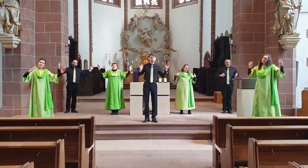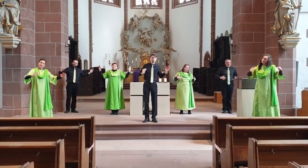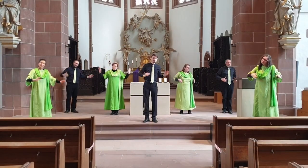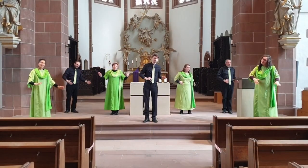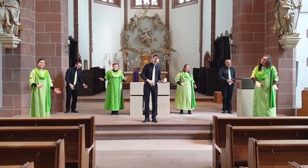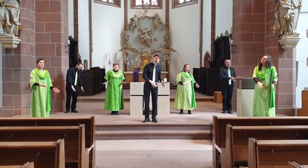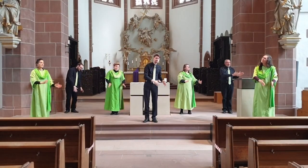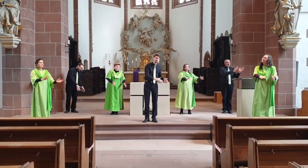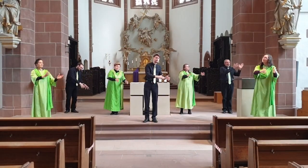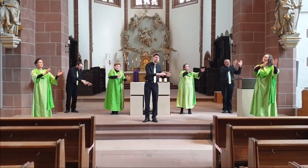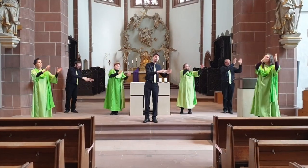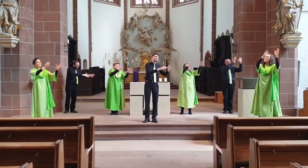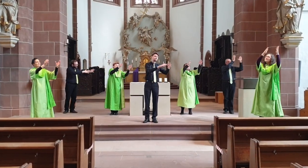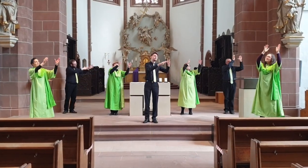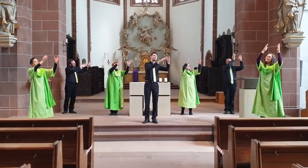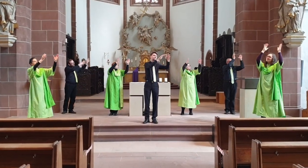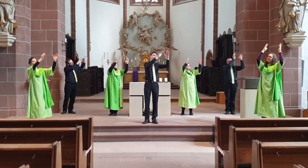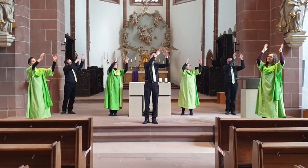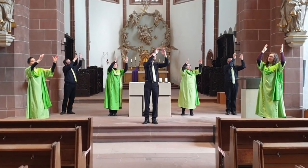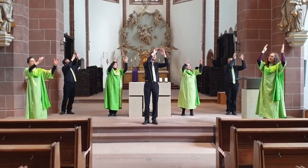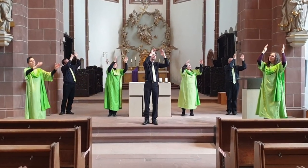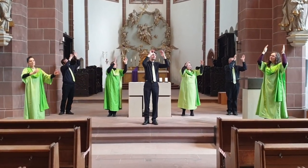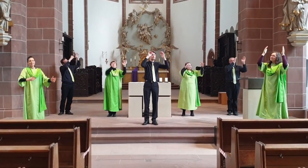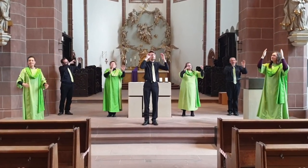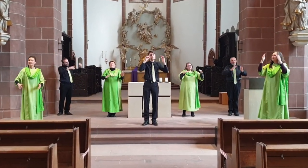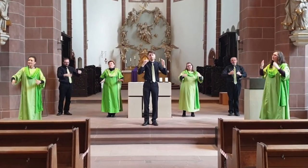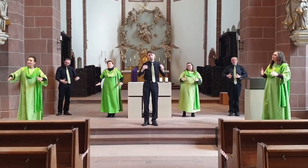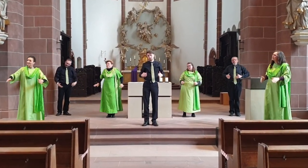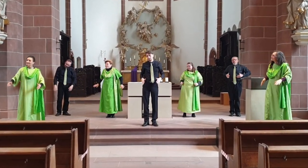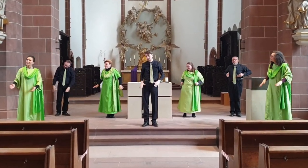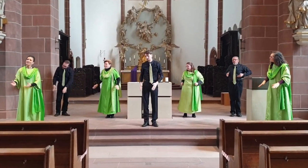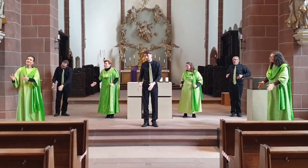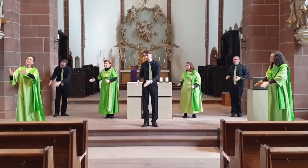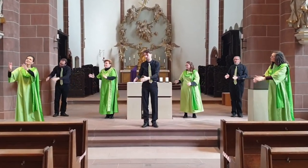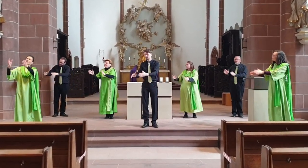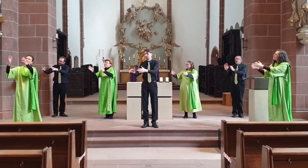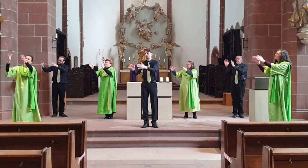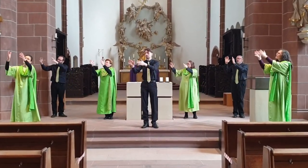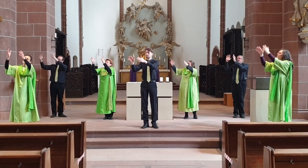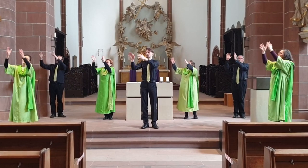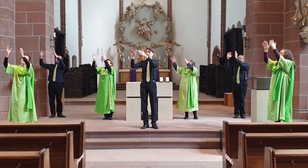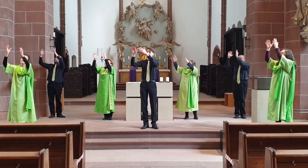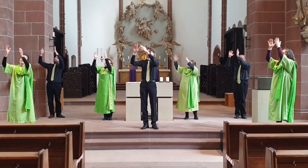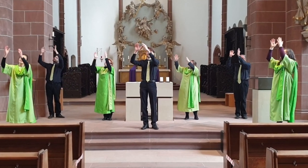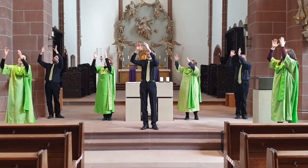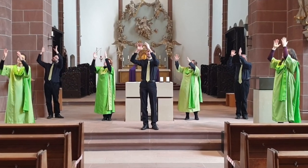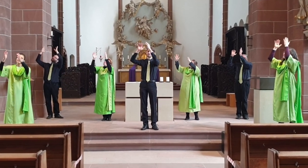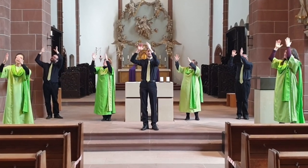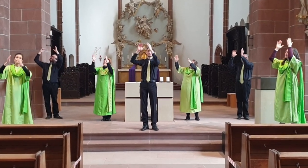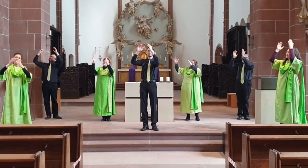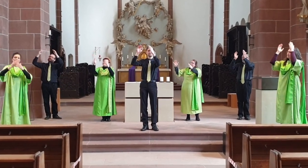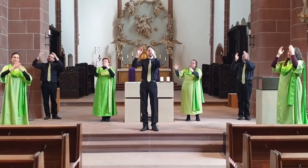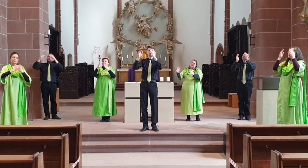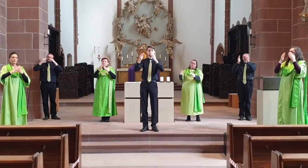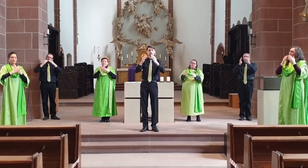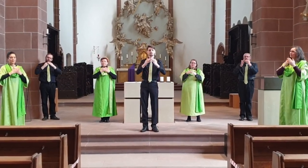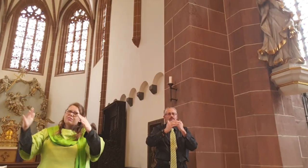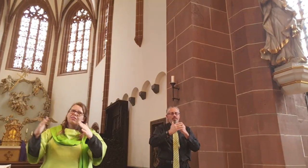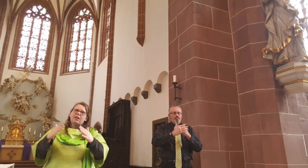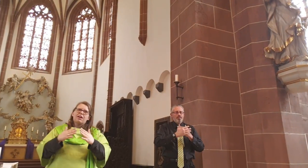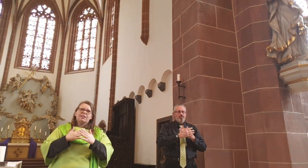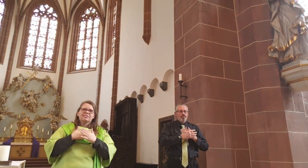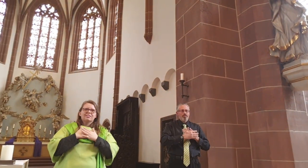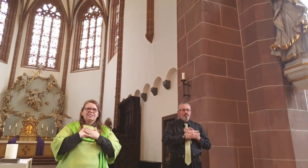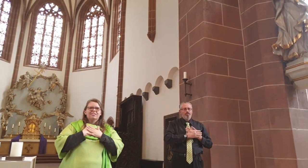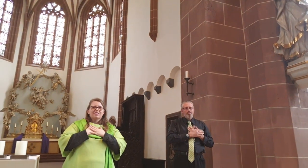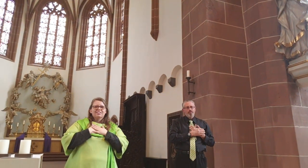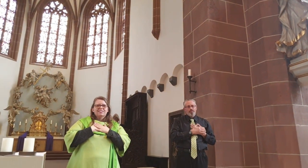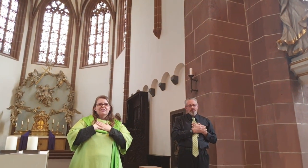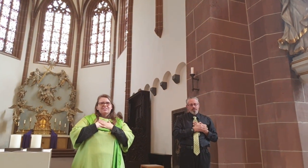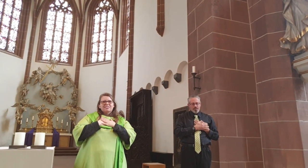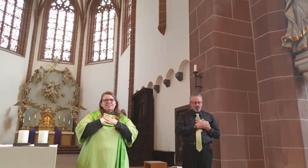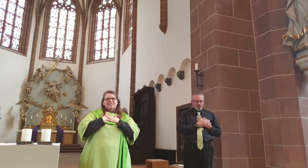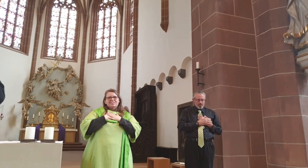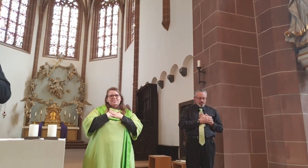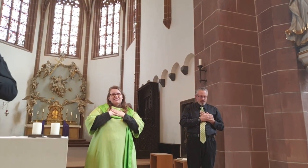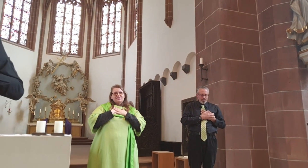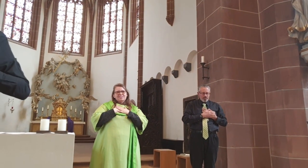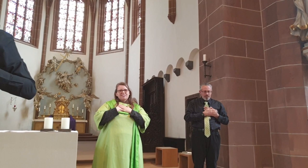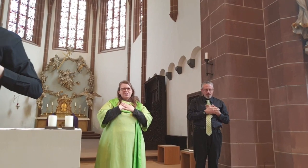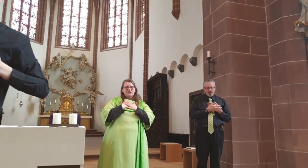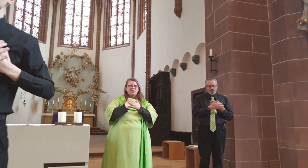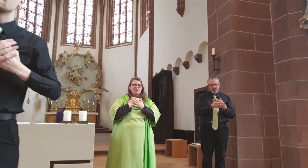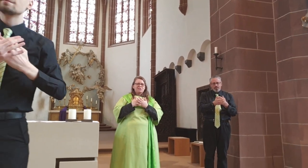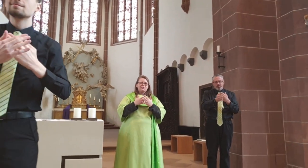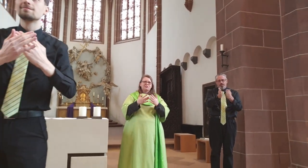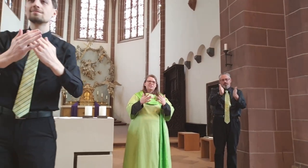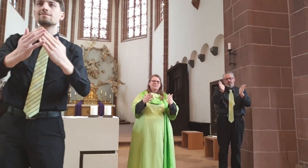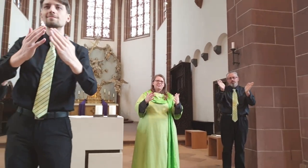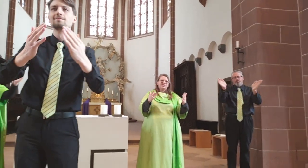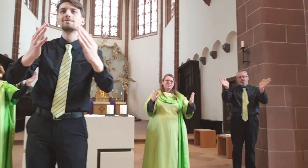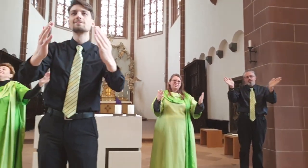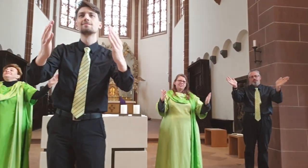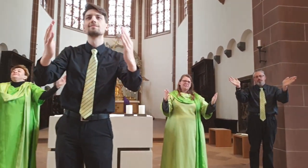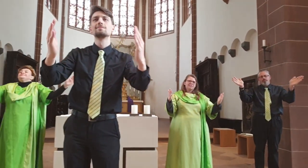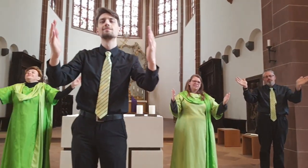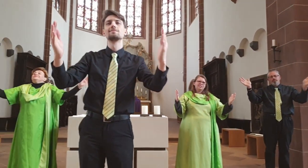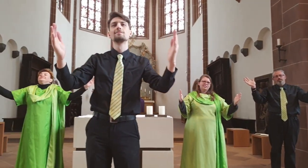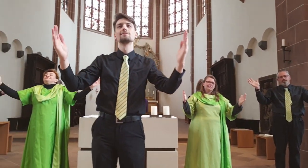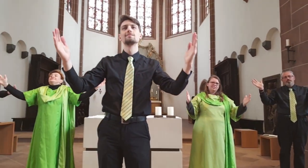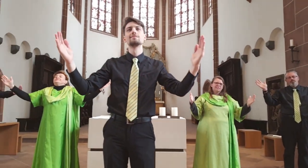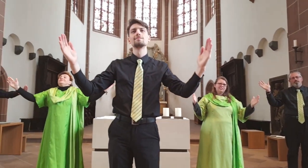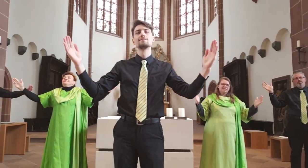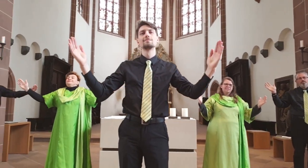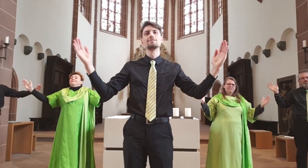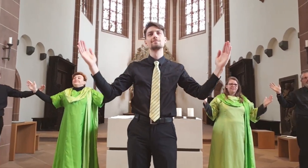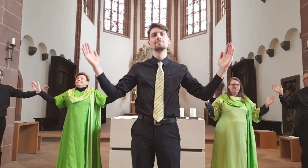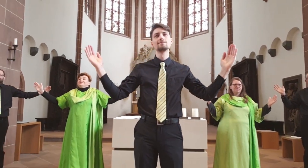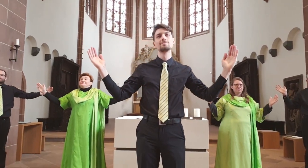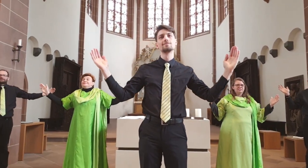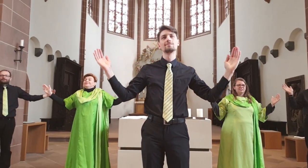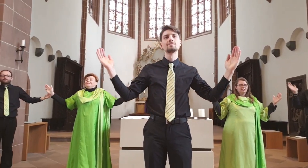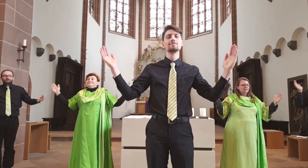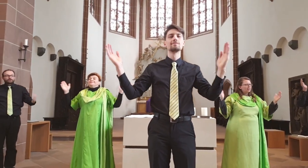Halleluja, Halleluja. Effata – öffne dich!